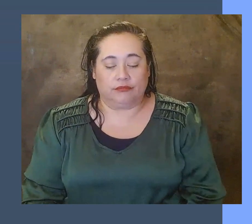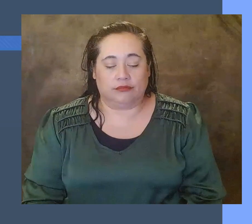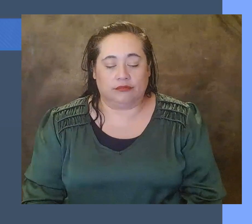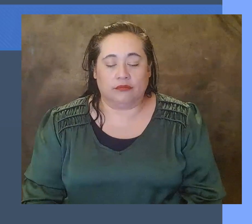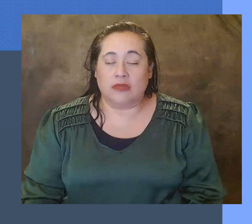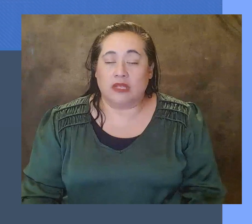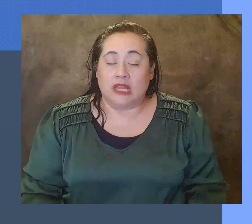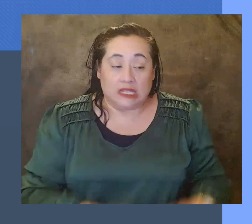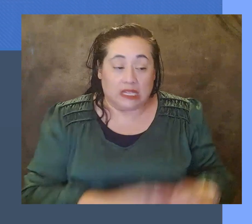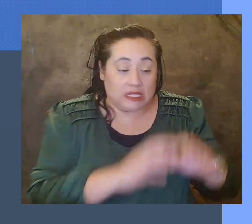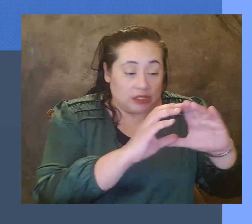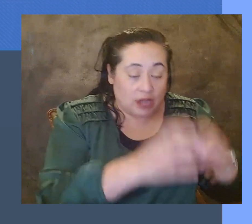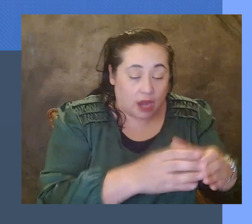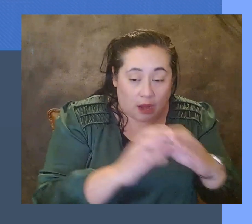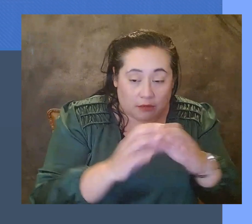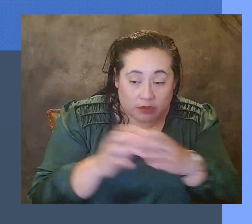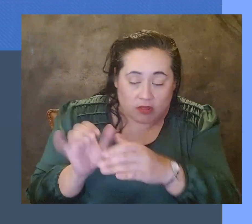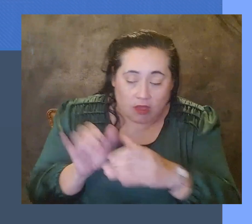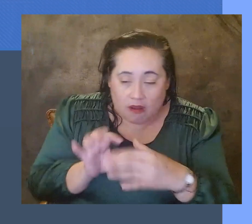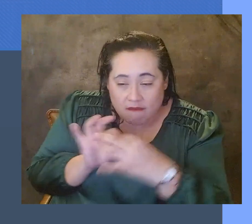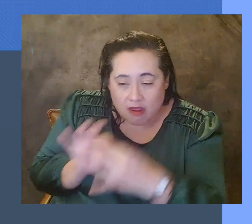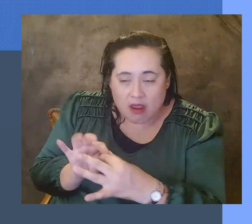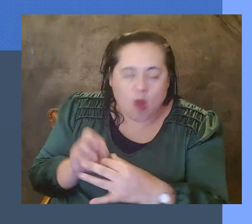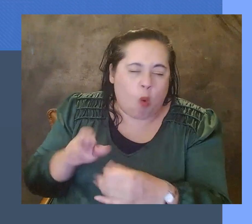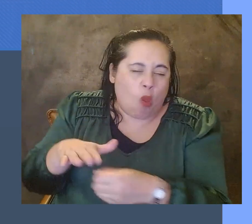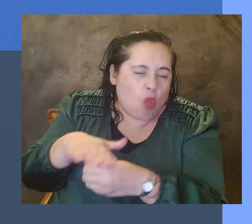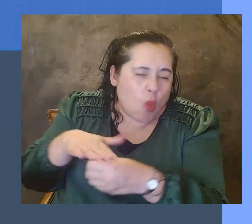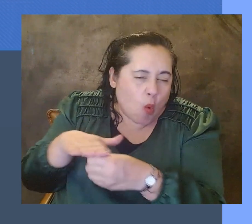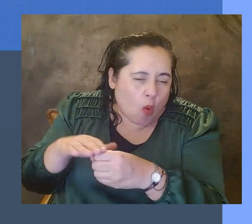Los capítulos afiliados o locales,